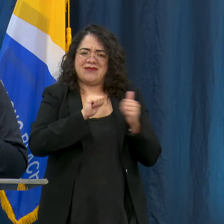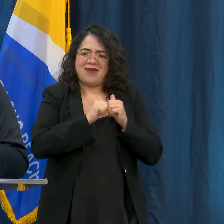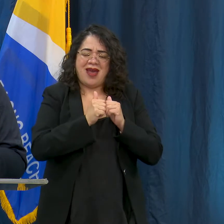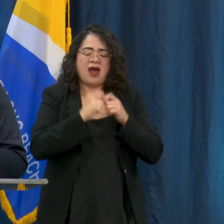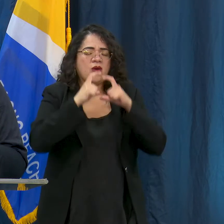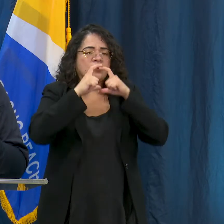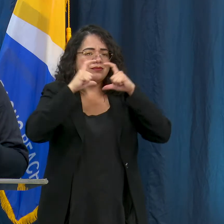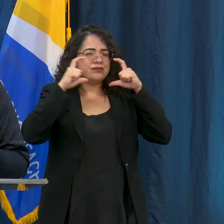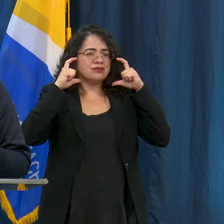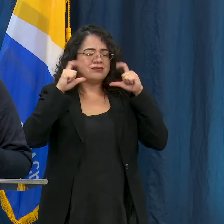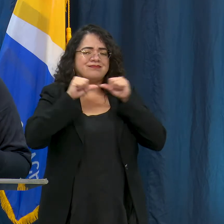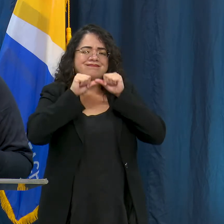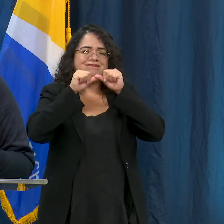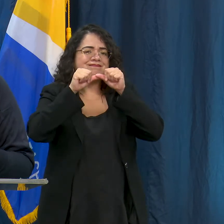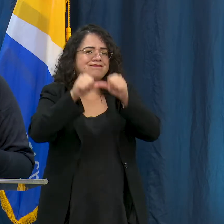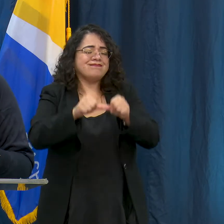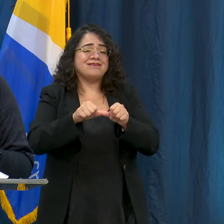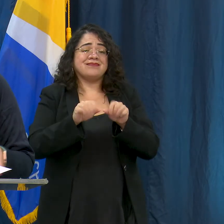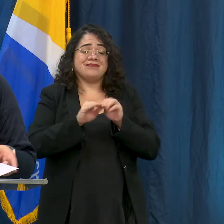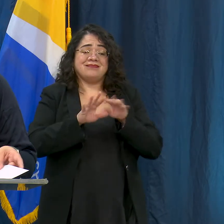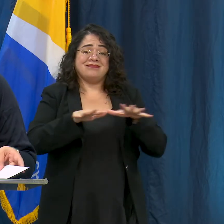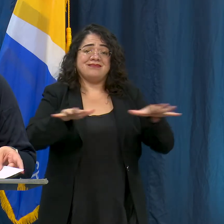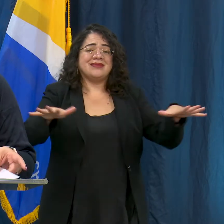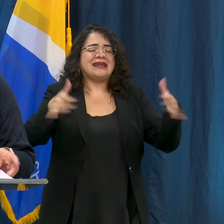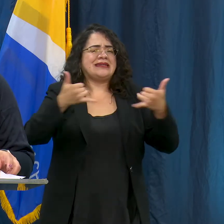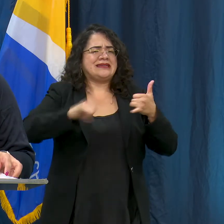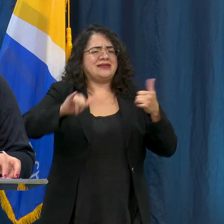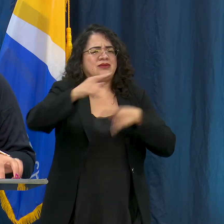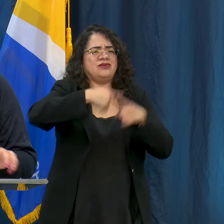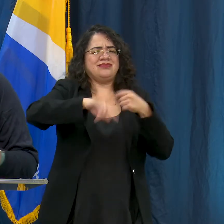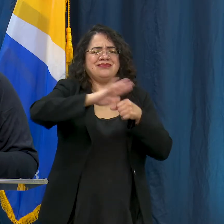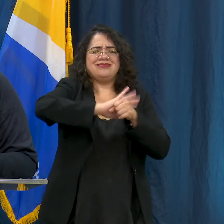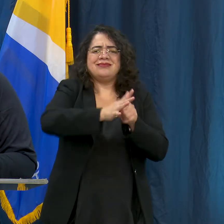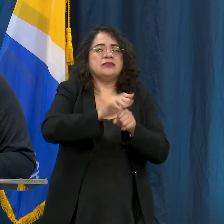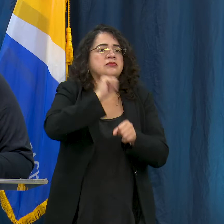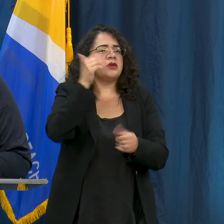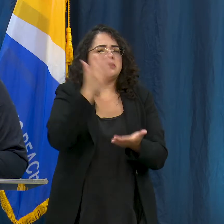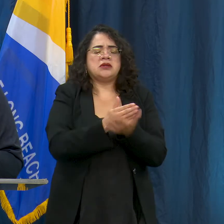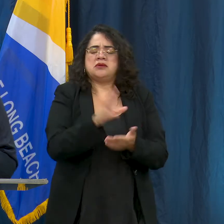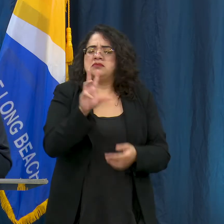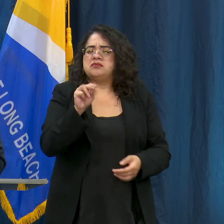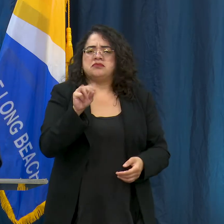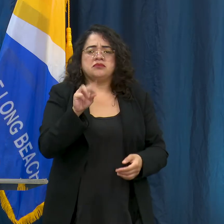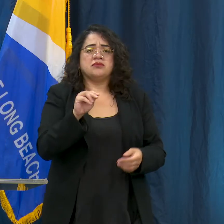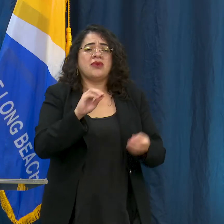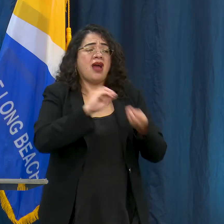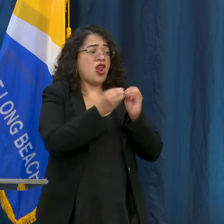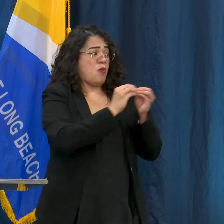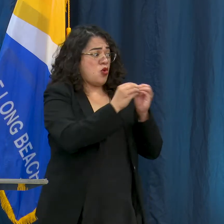su cara cuando salgan de su casa a mr. odden salud I'm a status in wave